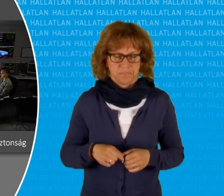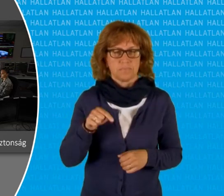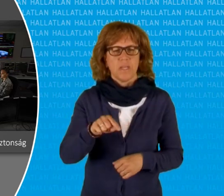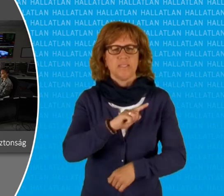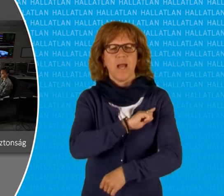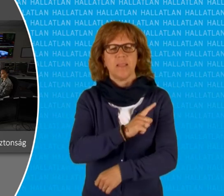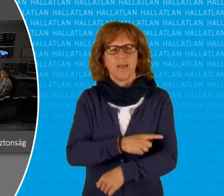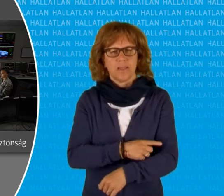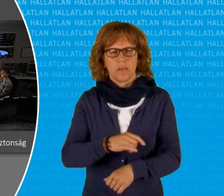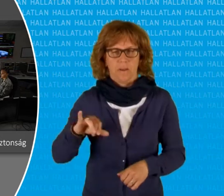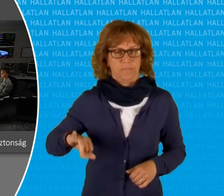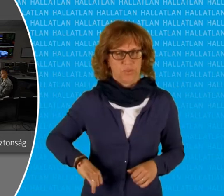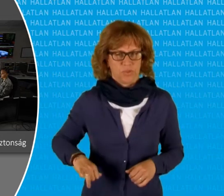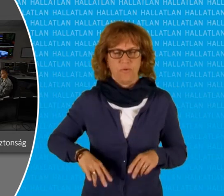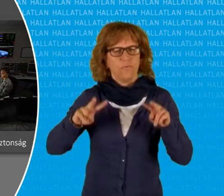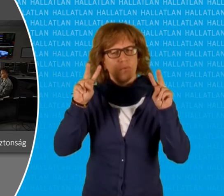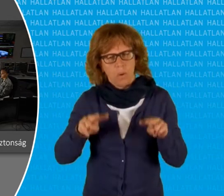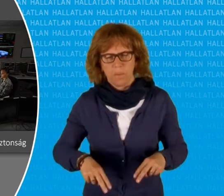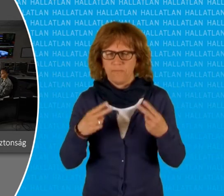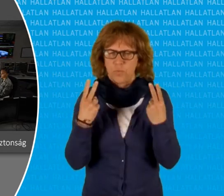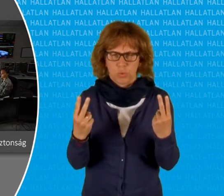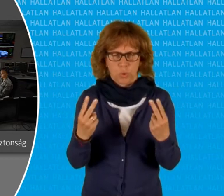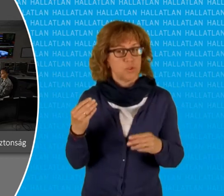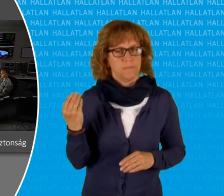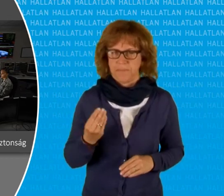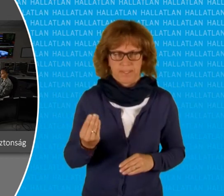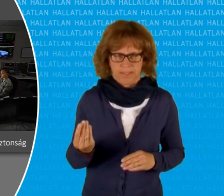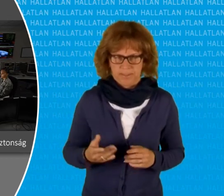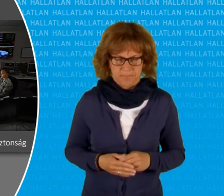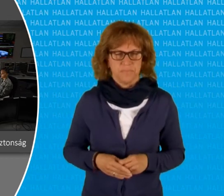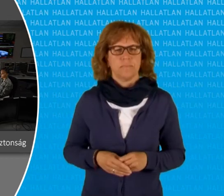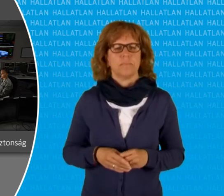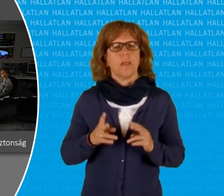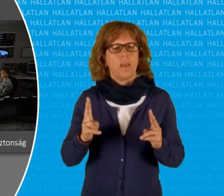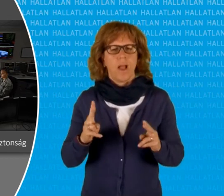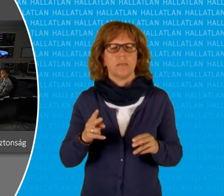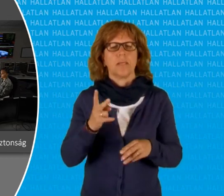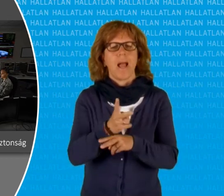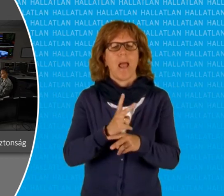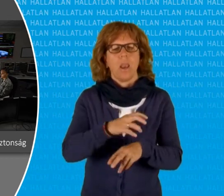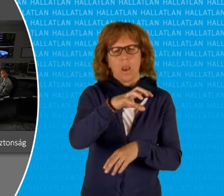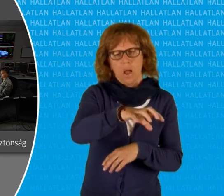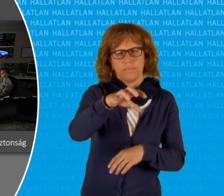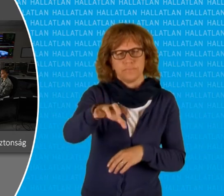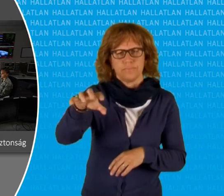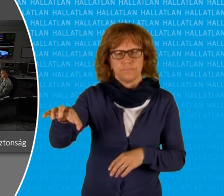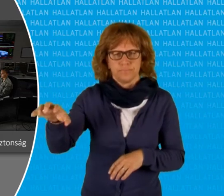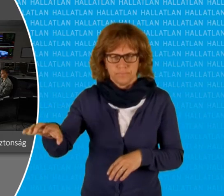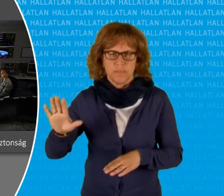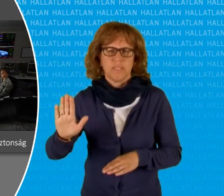Az energiabiztonság az a kényes terület, melyek segítségével